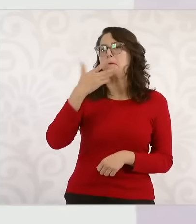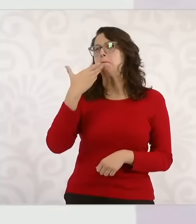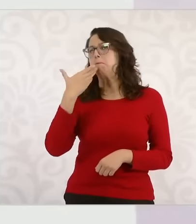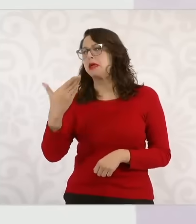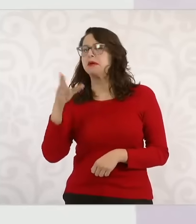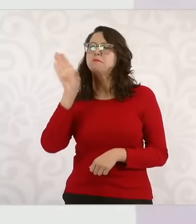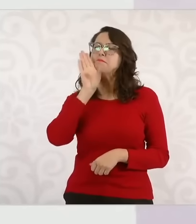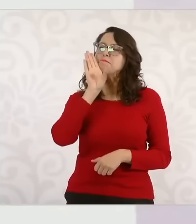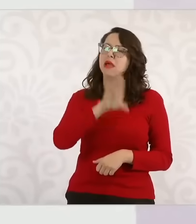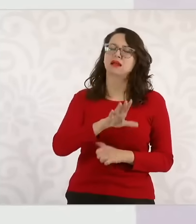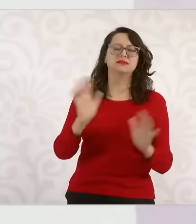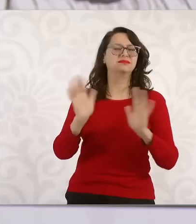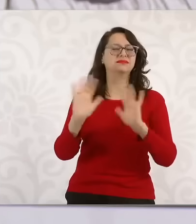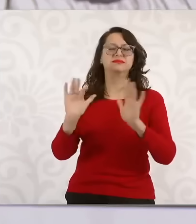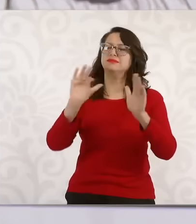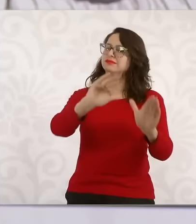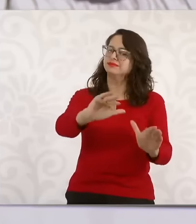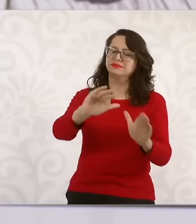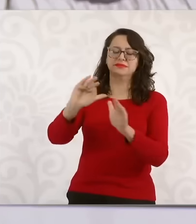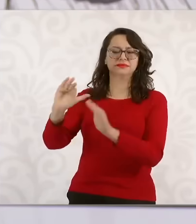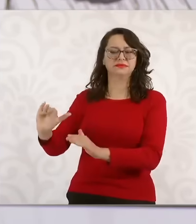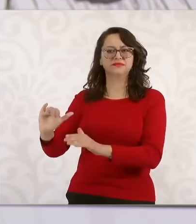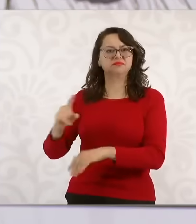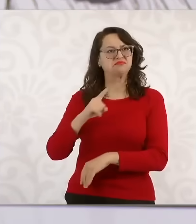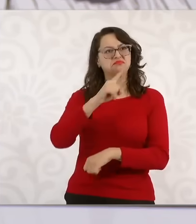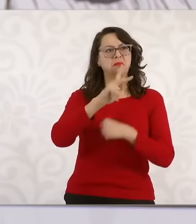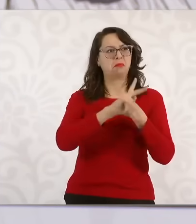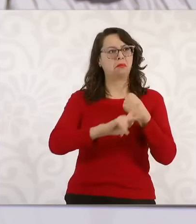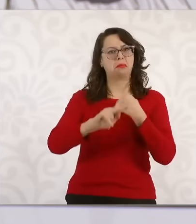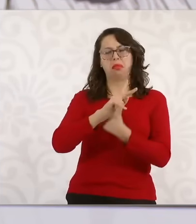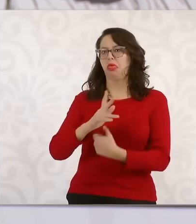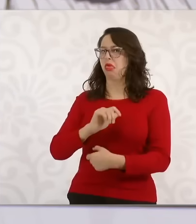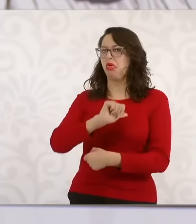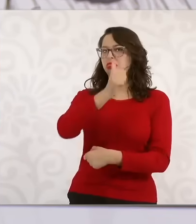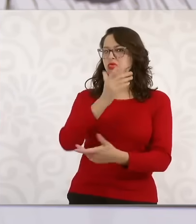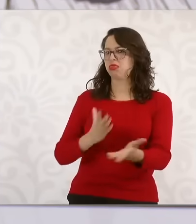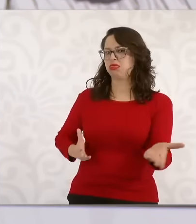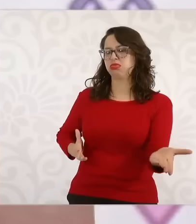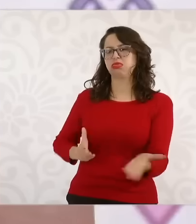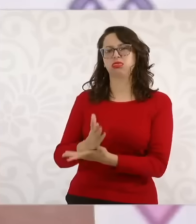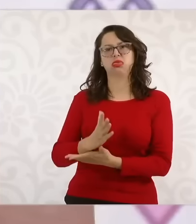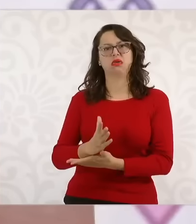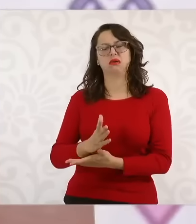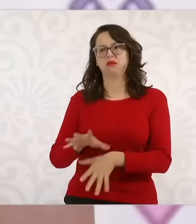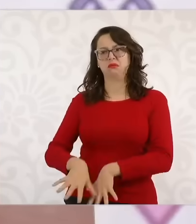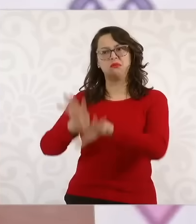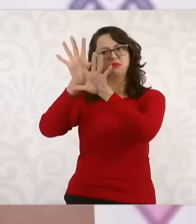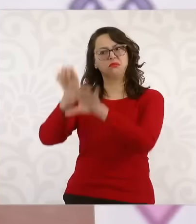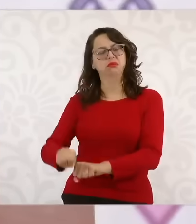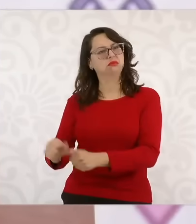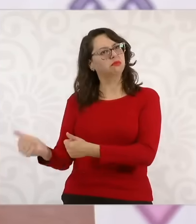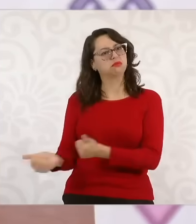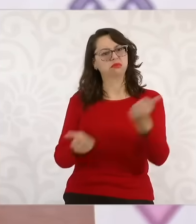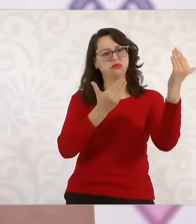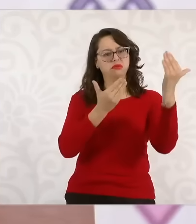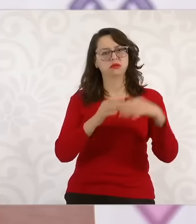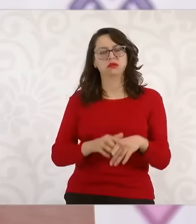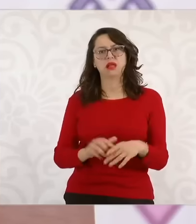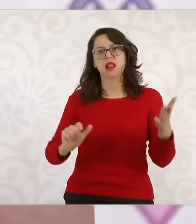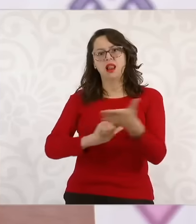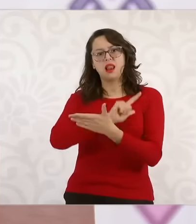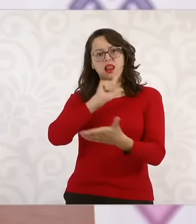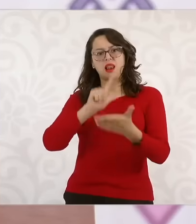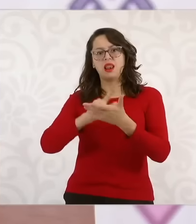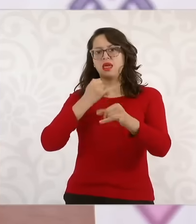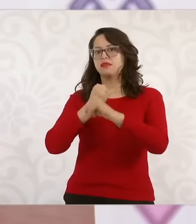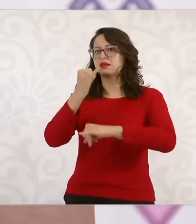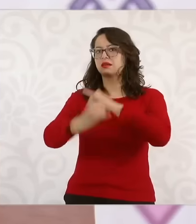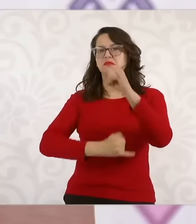Lo que no puede ser es que un país llegue a detener fuera de todo el marco internacional